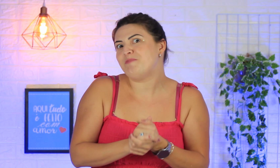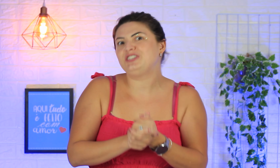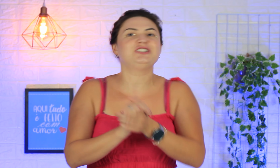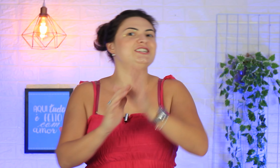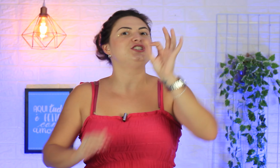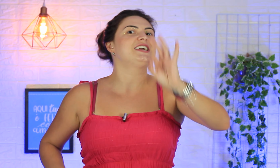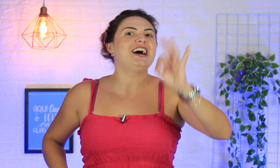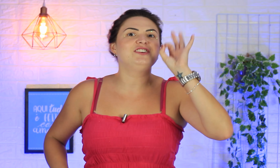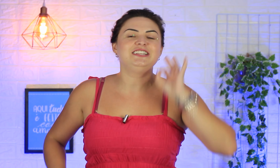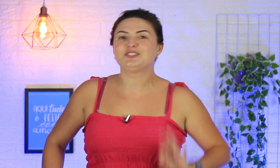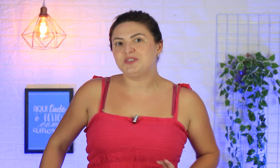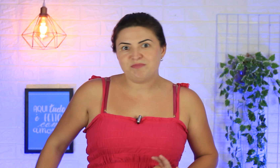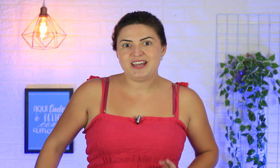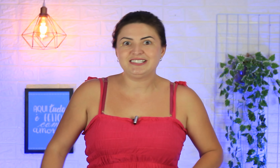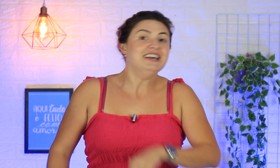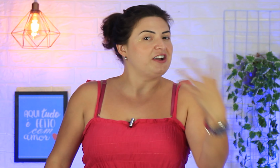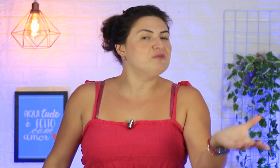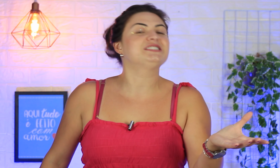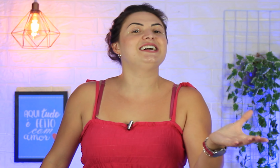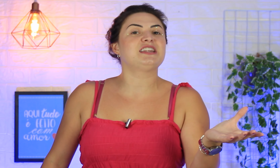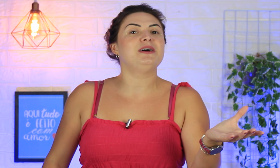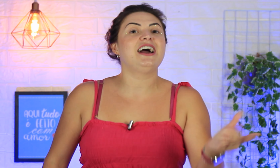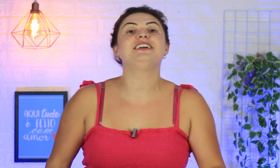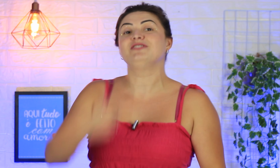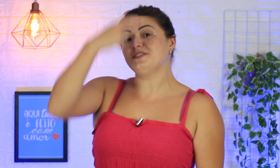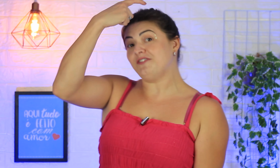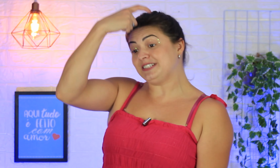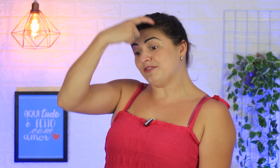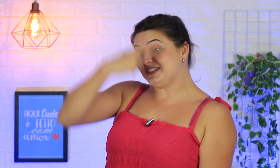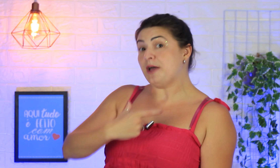repente que tenha chegado aí na sua empresa que vai começar a trabalhar aí você vai fazer que você